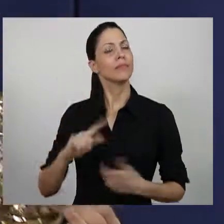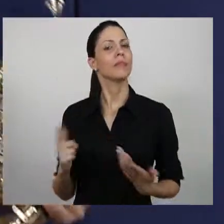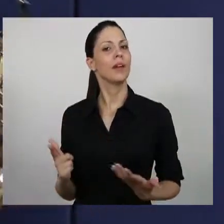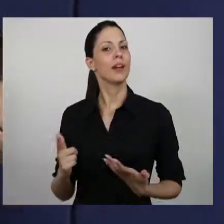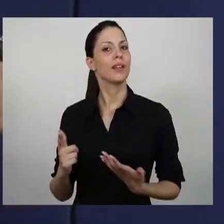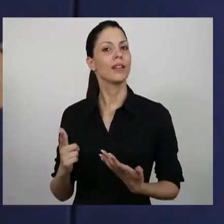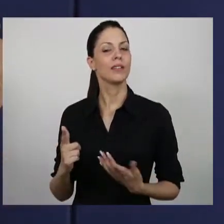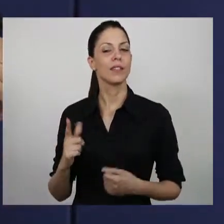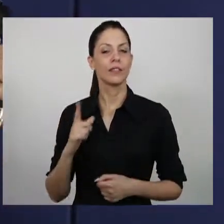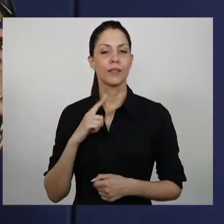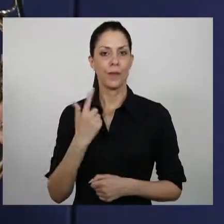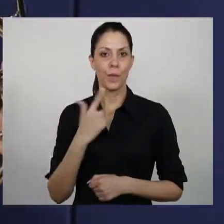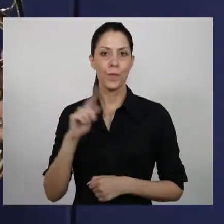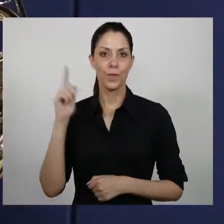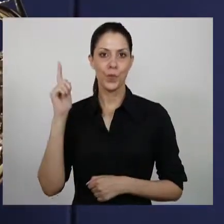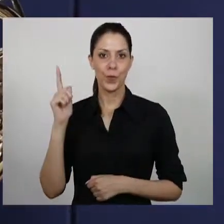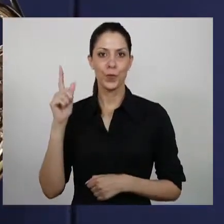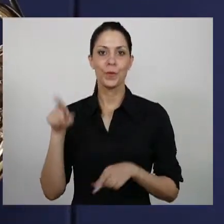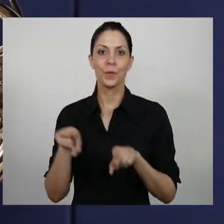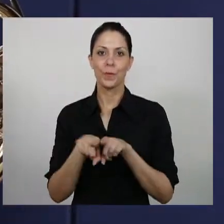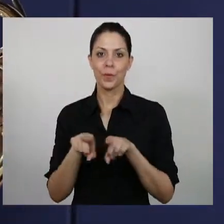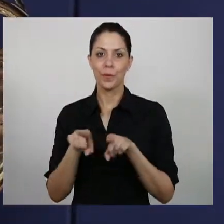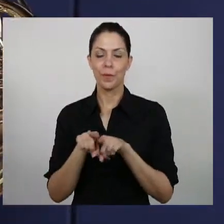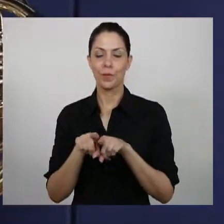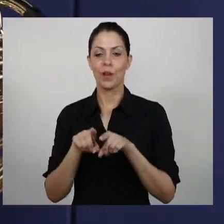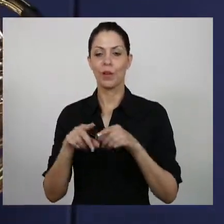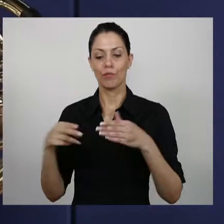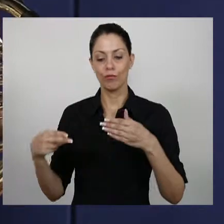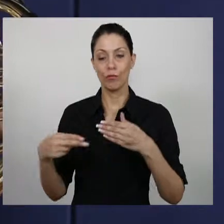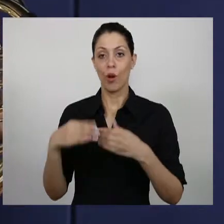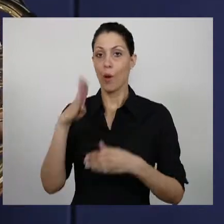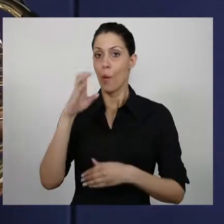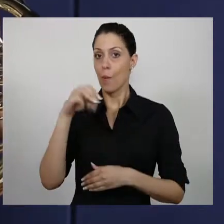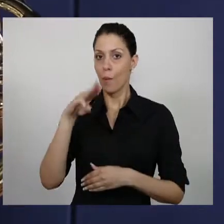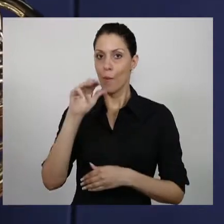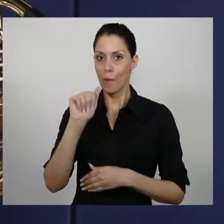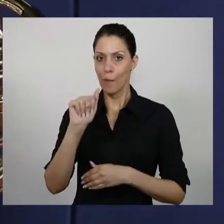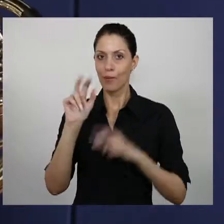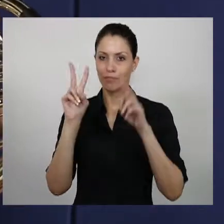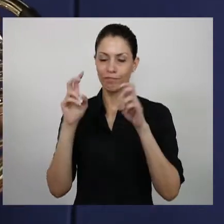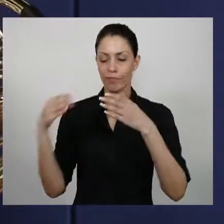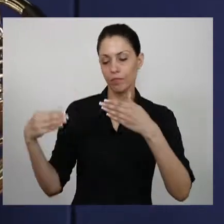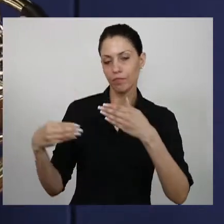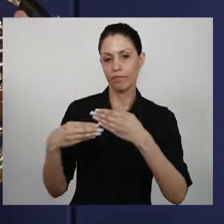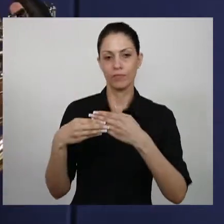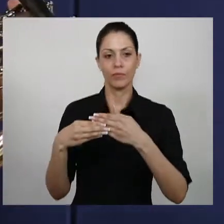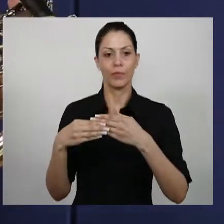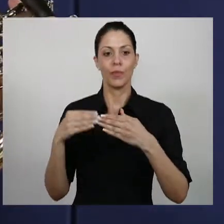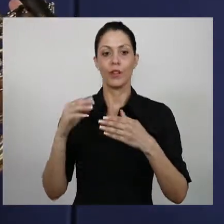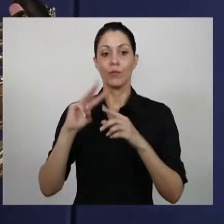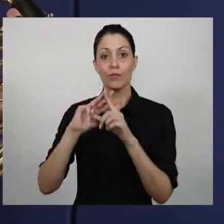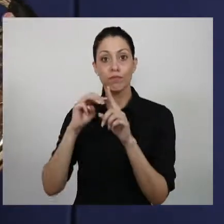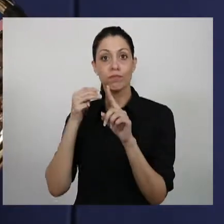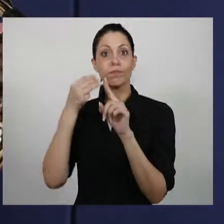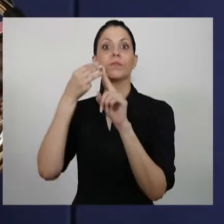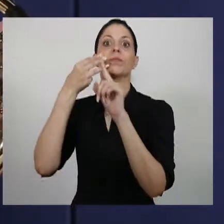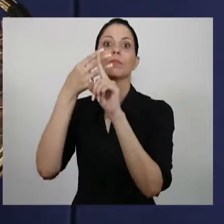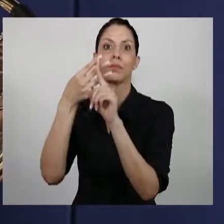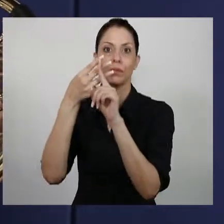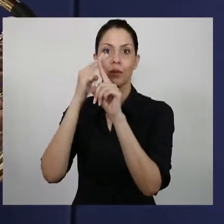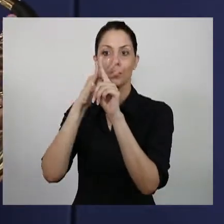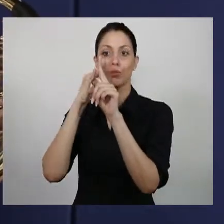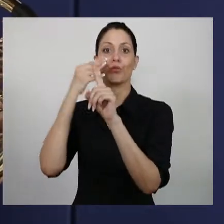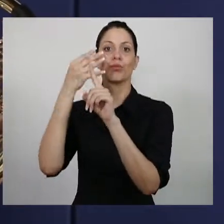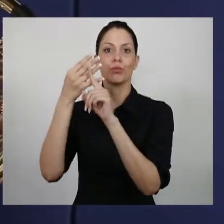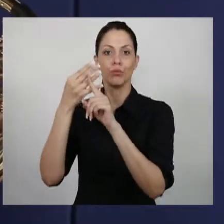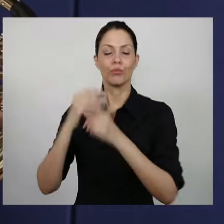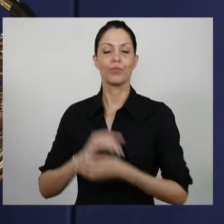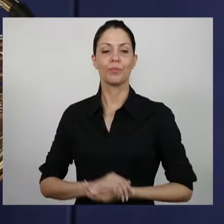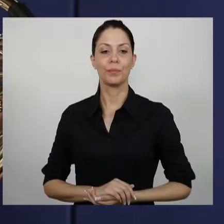Inventaram um outro sistema, que vem a ser uma bomba do tamanho dessas duas juntas (e